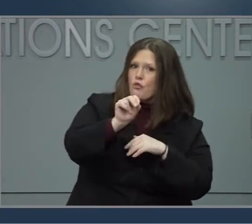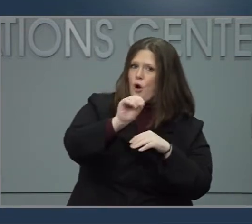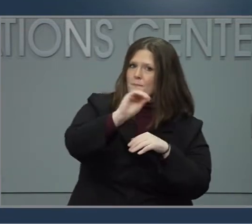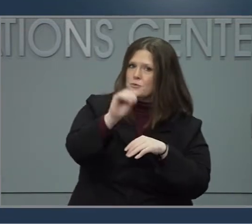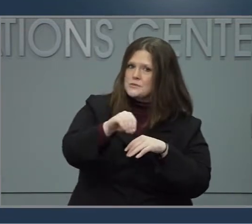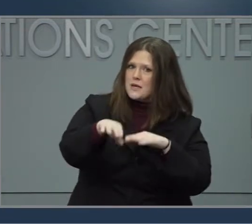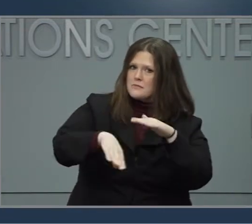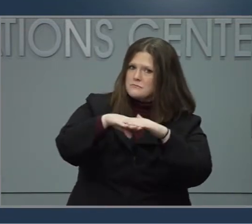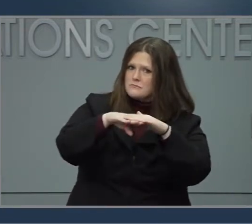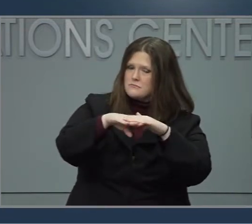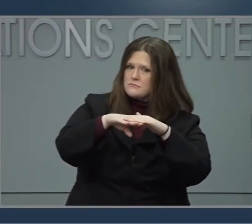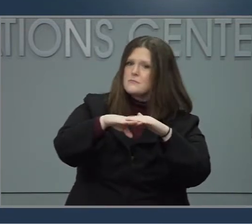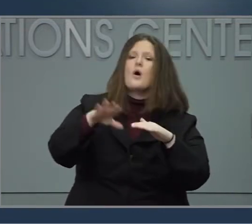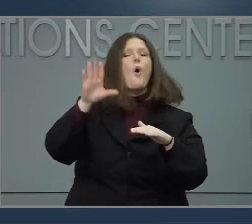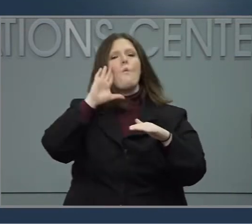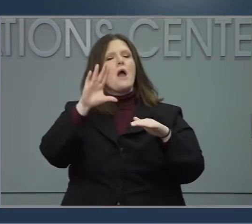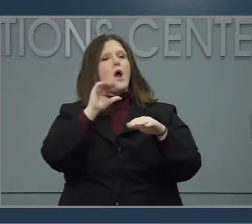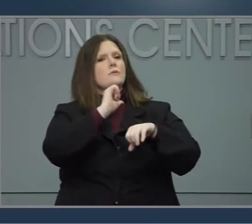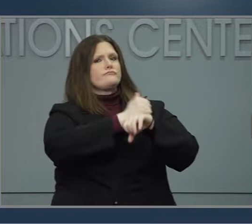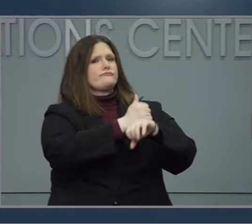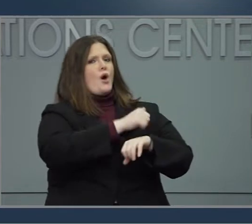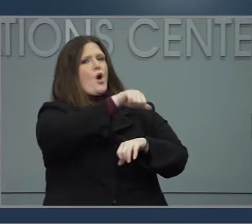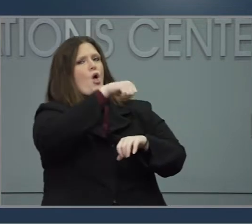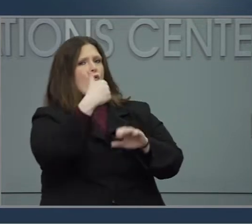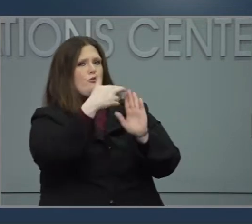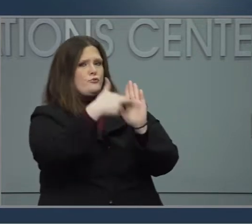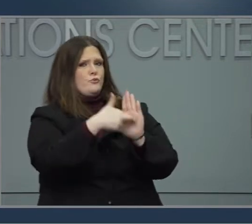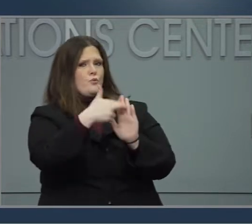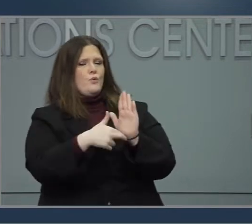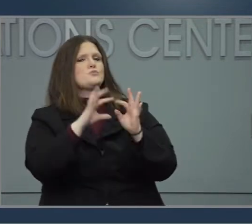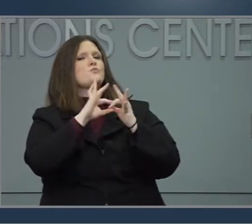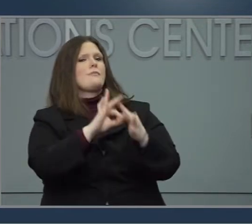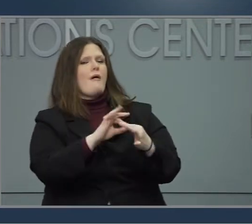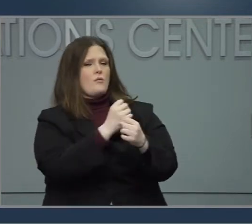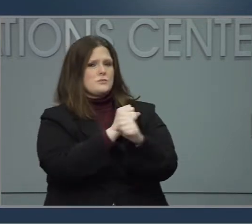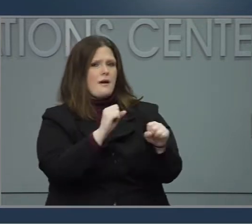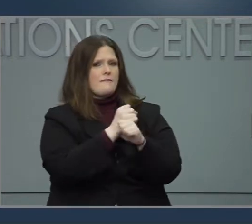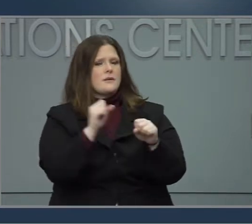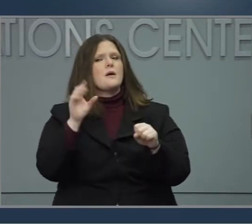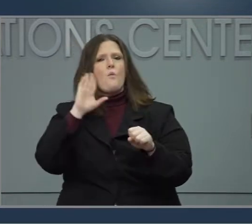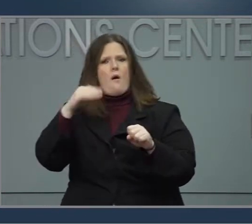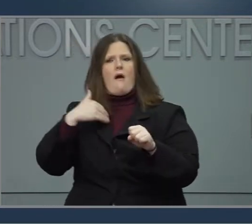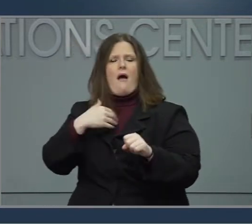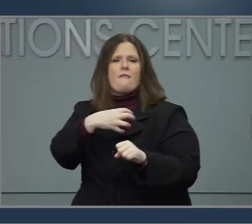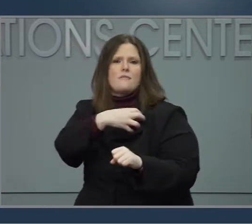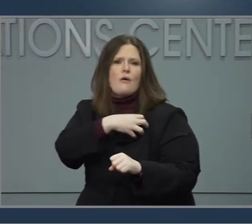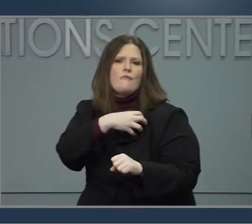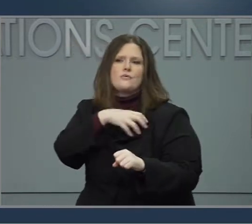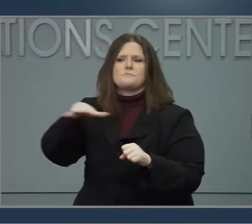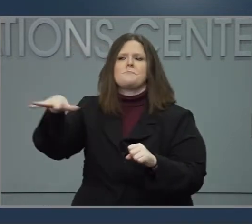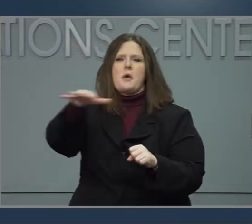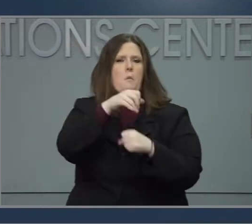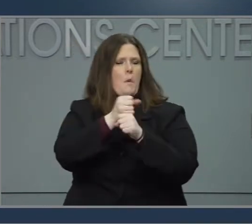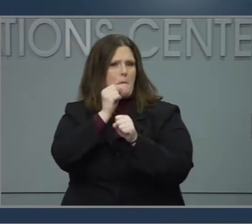Y otros protocolos de seguridad se van a imponer y los oficiales van a hacer cumplir de estos exquisitas.